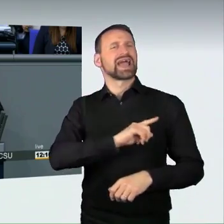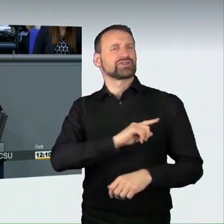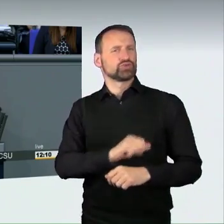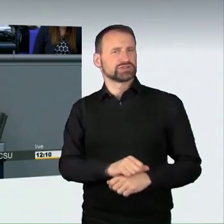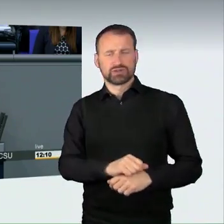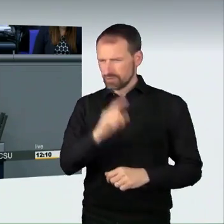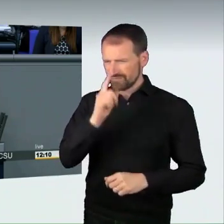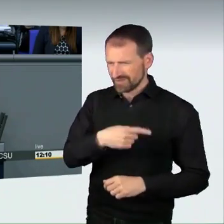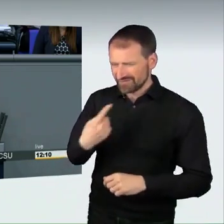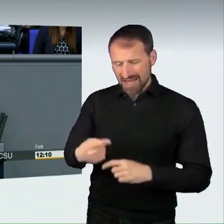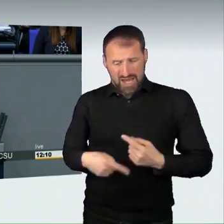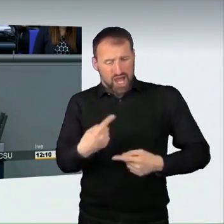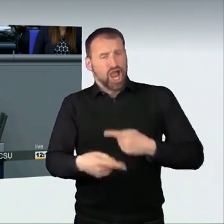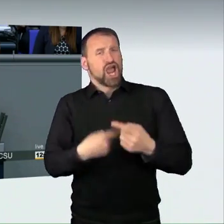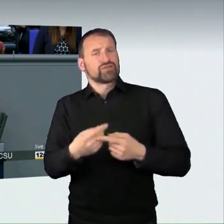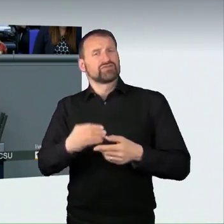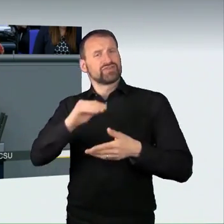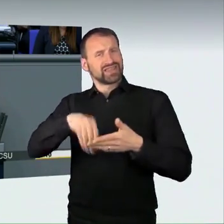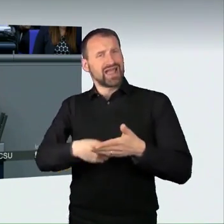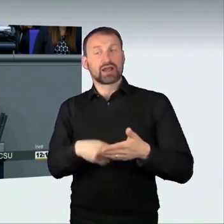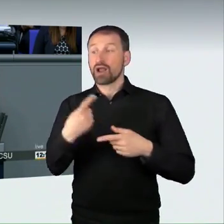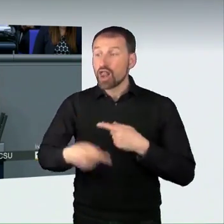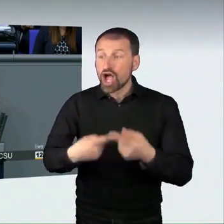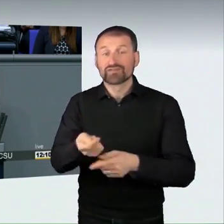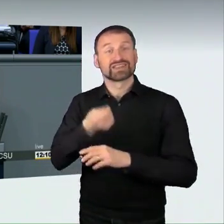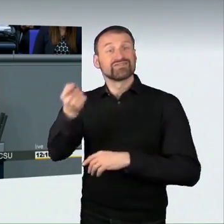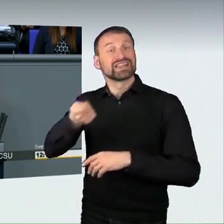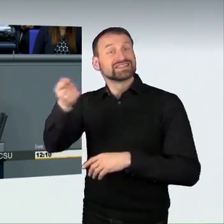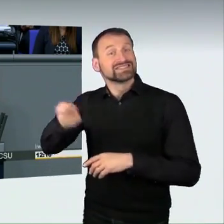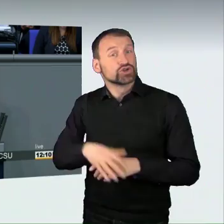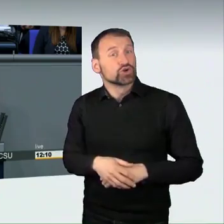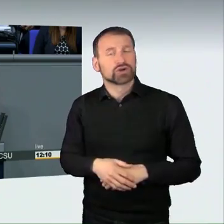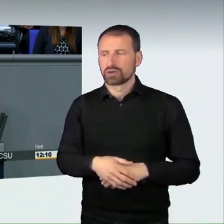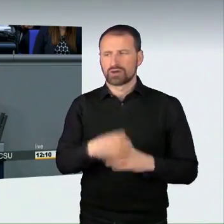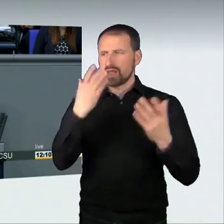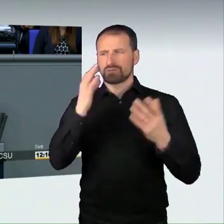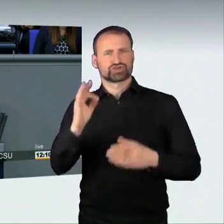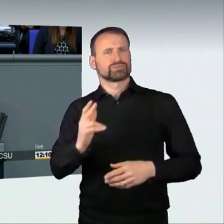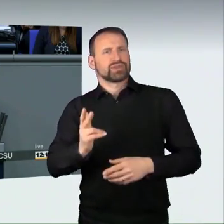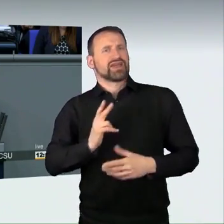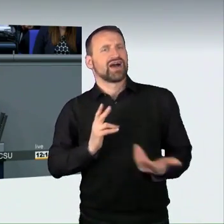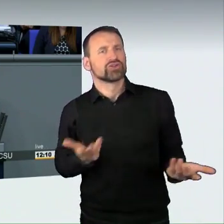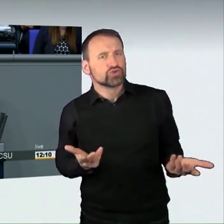oder eine laufende Finanzierung eingreifen würden, natürlich gibt es bestimmte Erwartungen, was man aus einer Mietwohnung